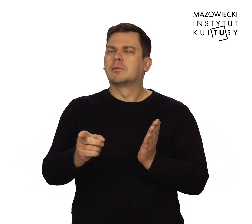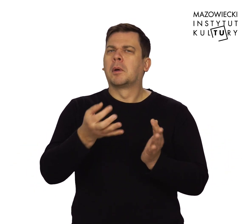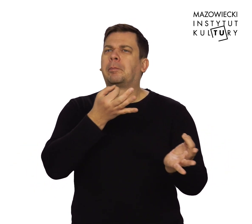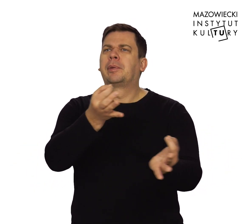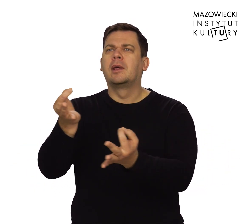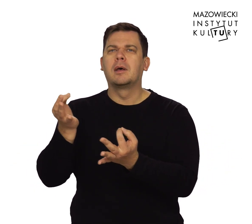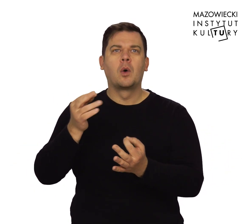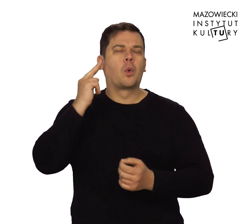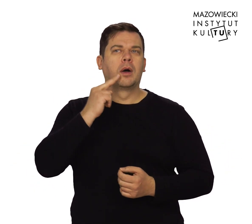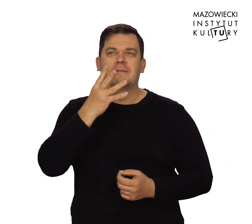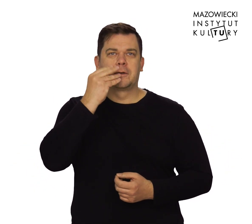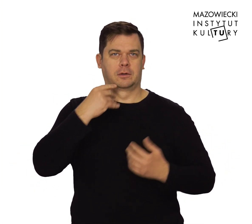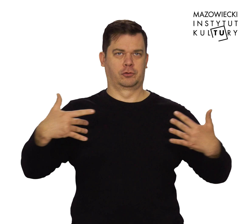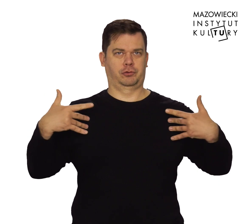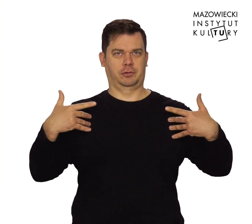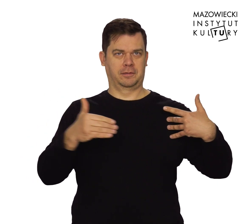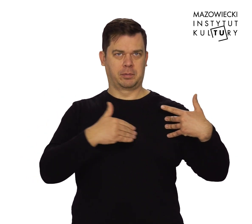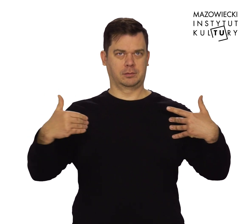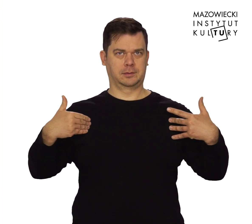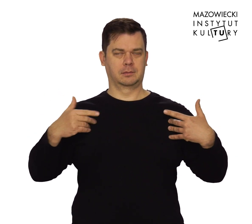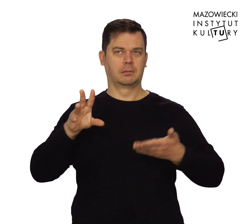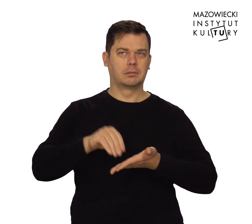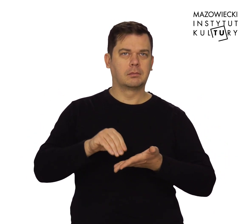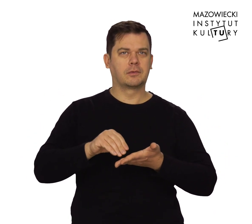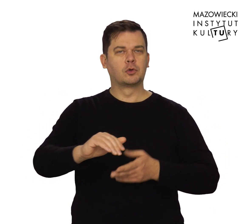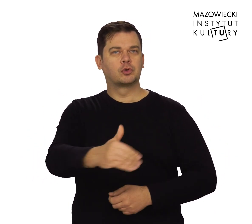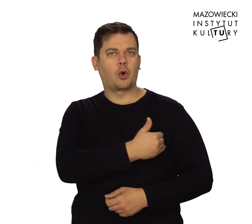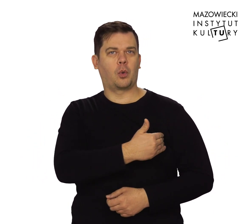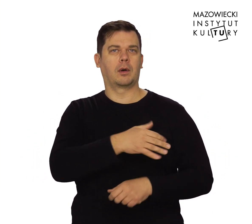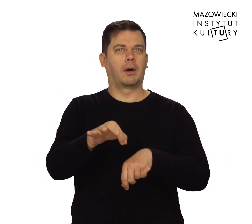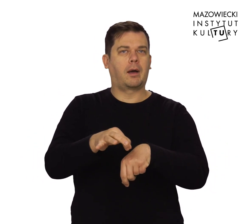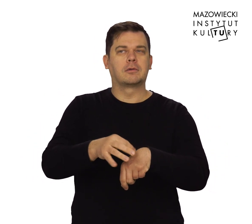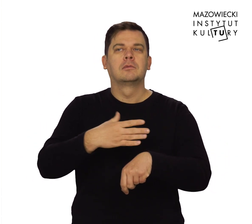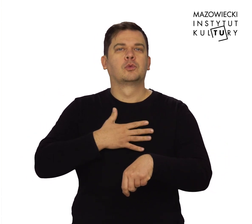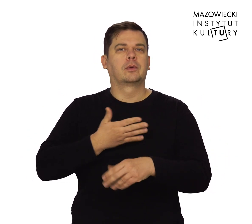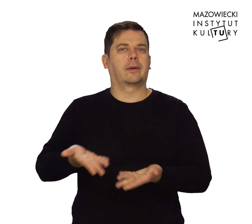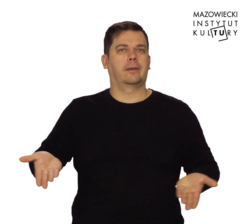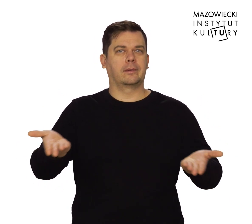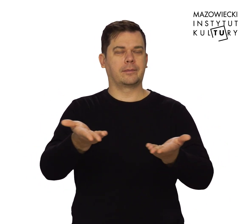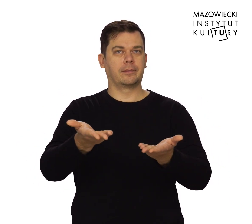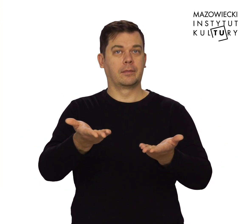zadawała pytania o realia życia osób głuchych w Polsce, ich doświadczenia w szkole i u lekarza.